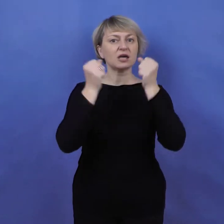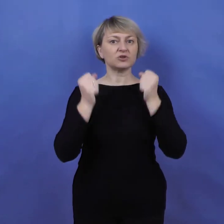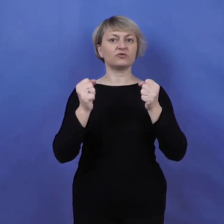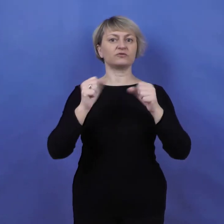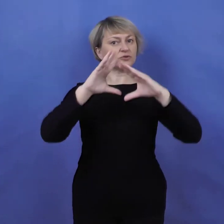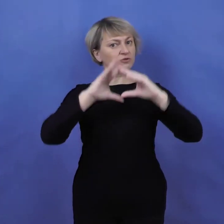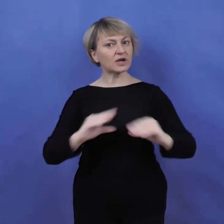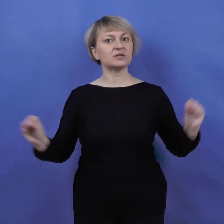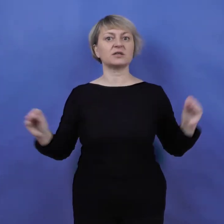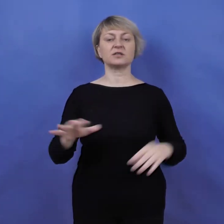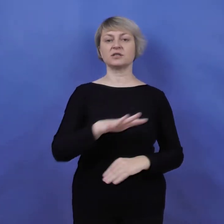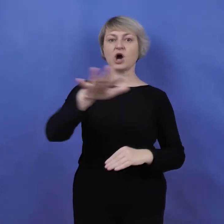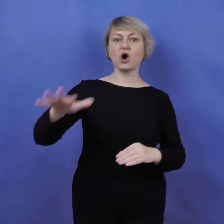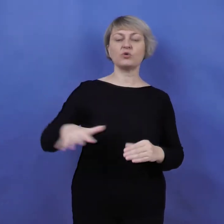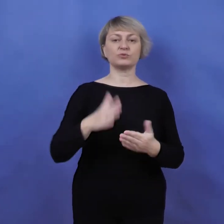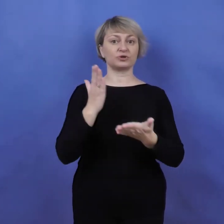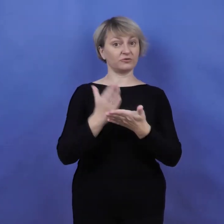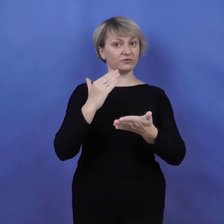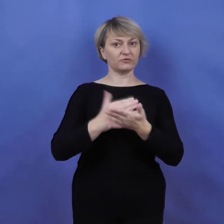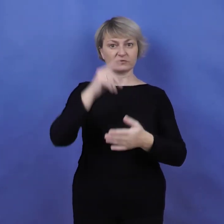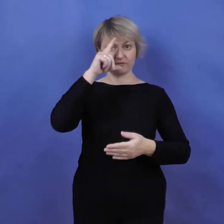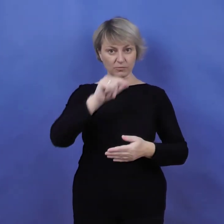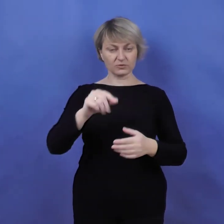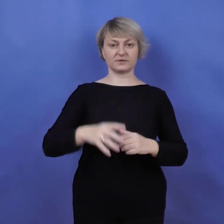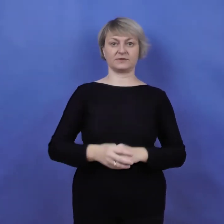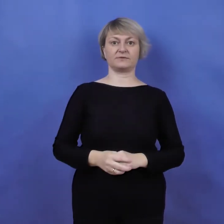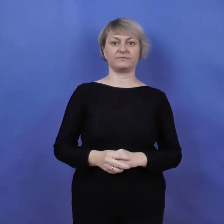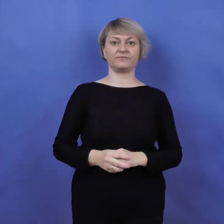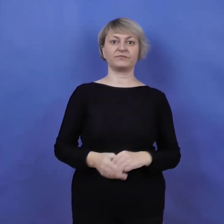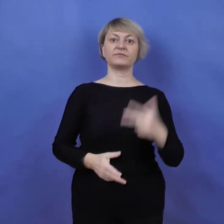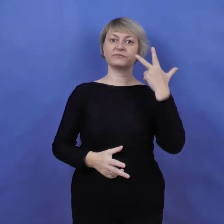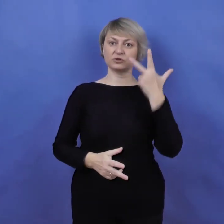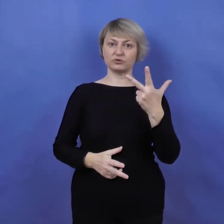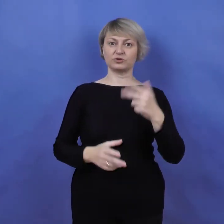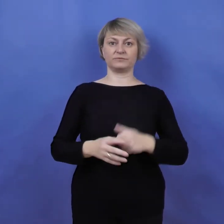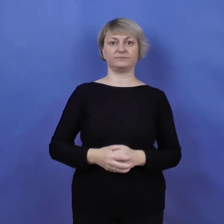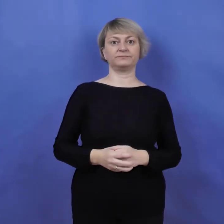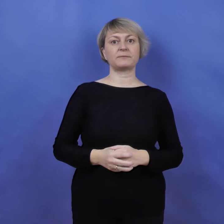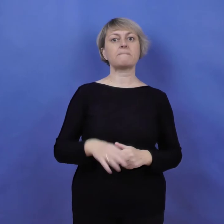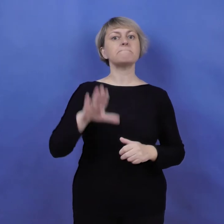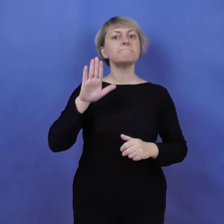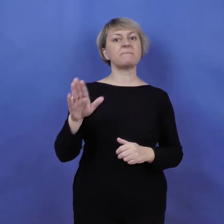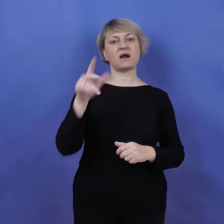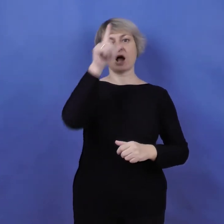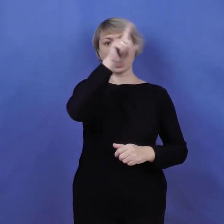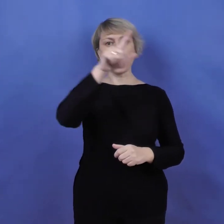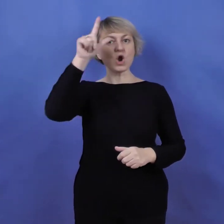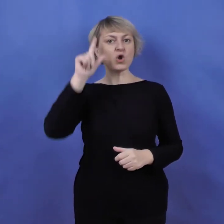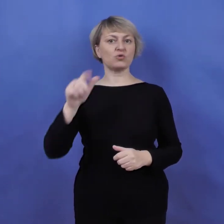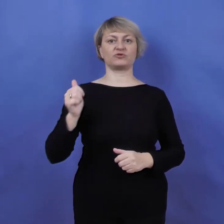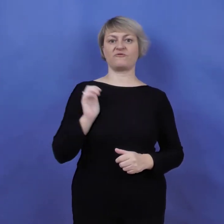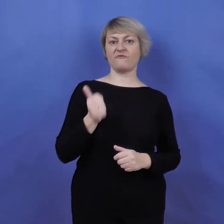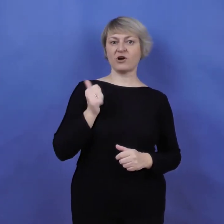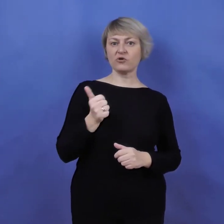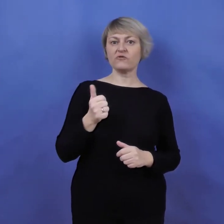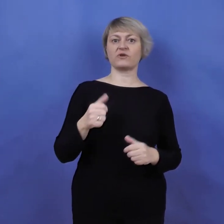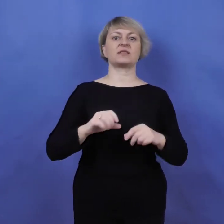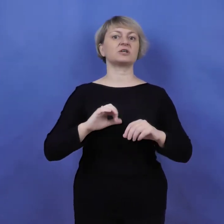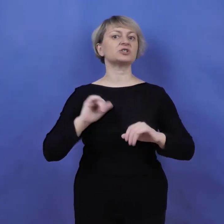na obszarze województwa opolskiego, dysponowanie i kierowanie siłami i środkami